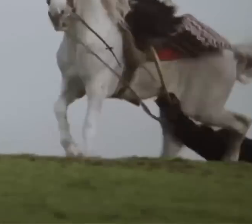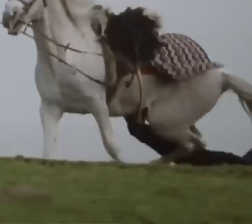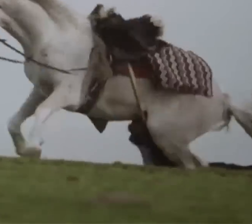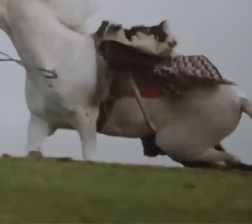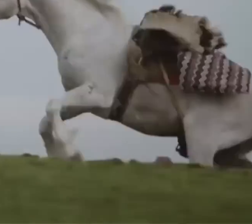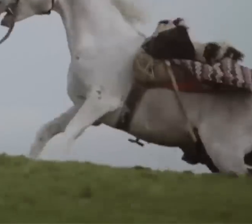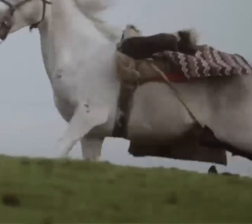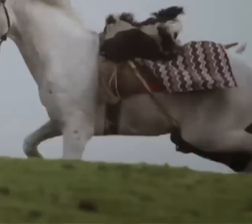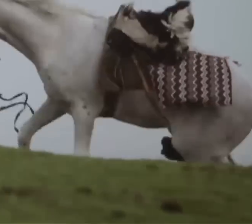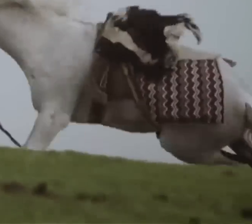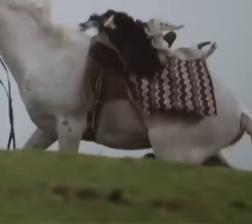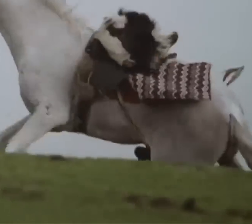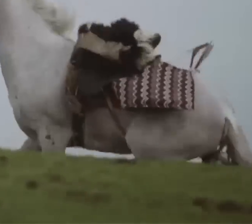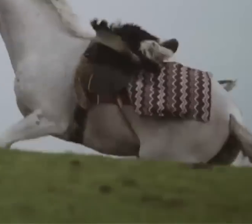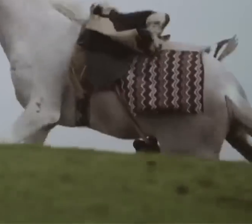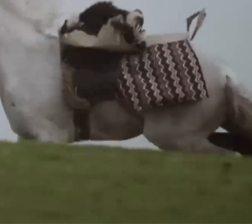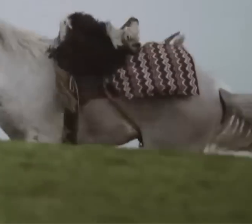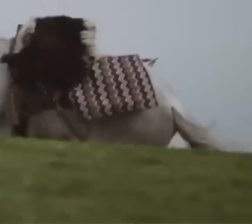(At kişneme sesi)